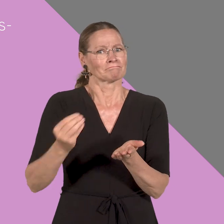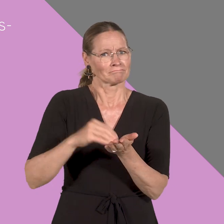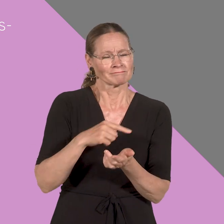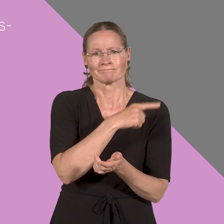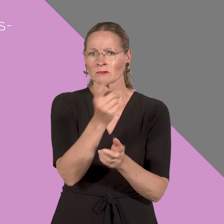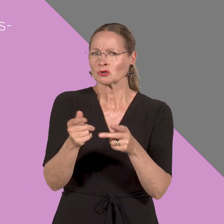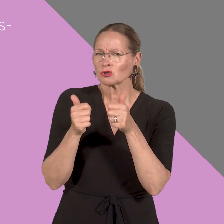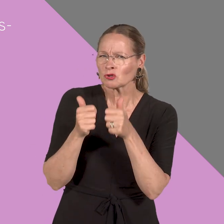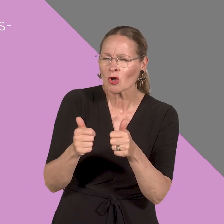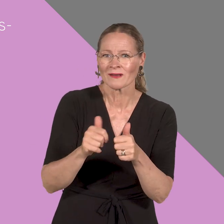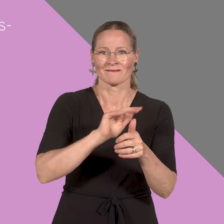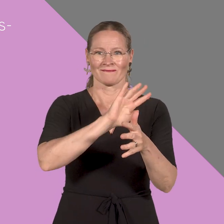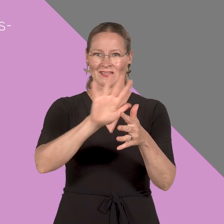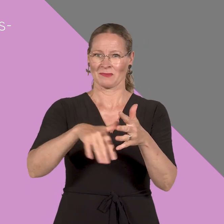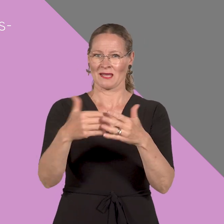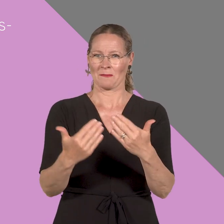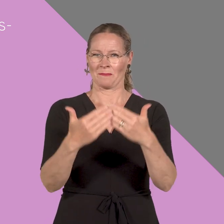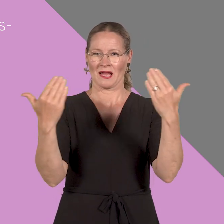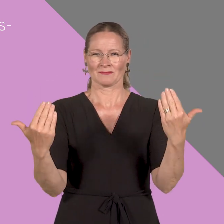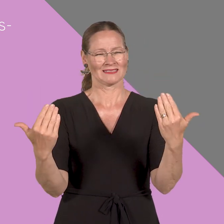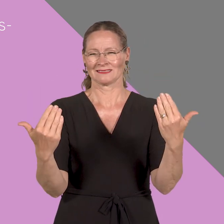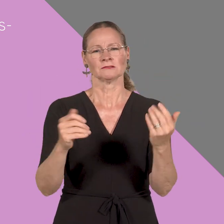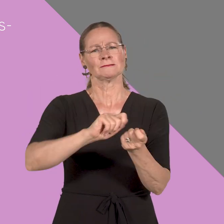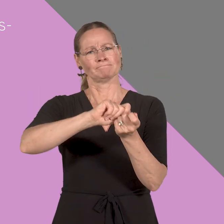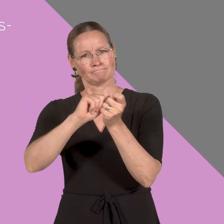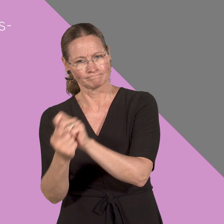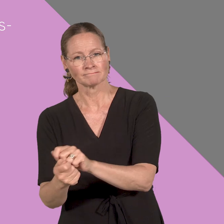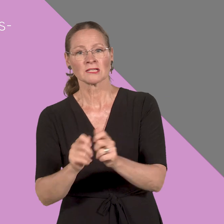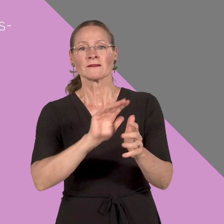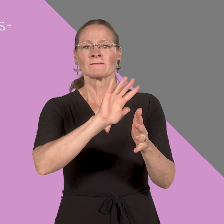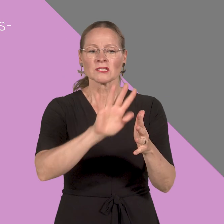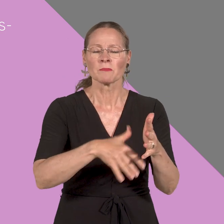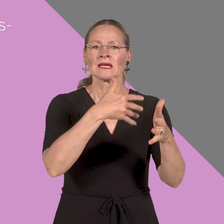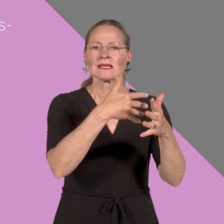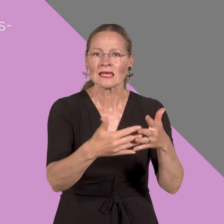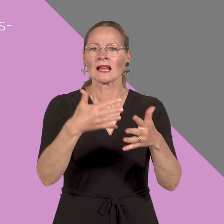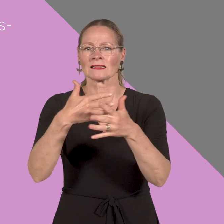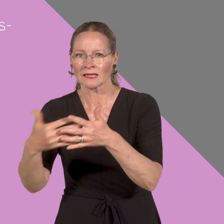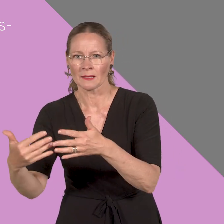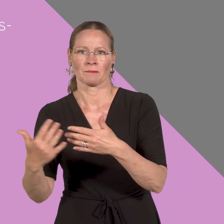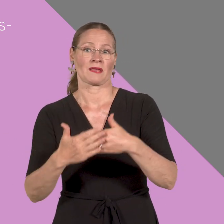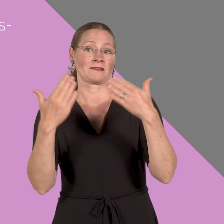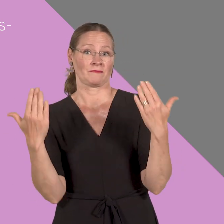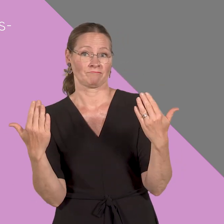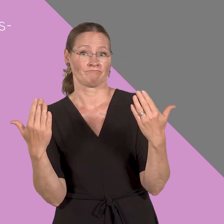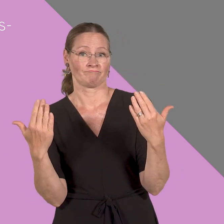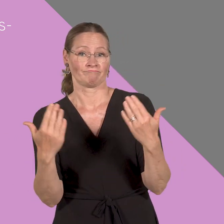Lisäksi toivottiin, että viittomakielen päivä muutettaisiin muotoon - ”viittomakielten päivä”.